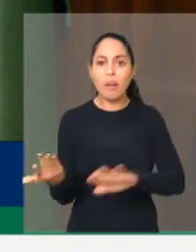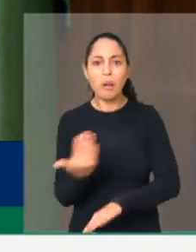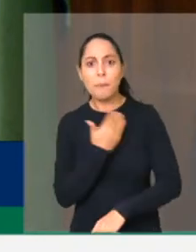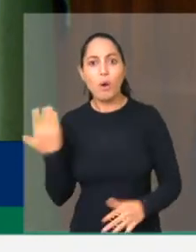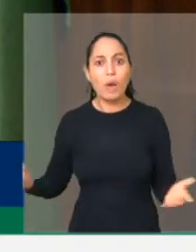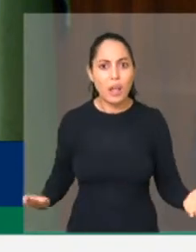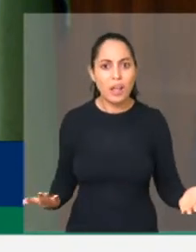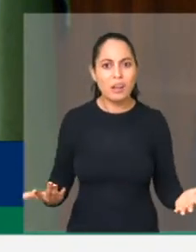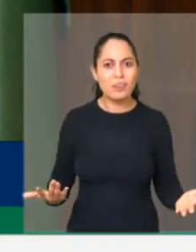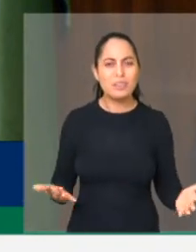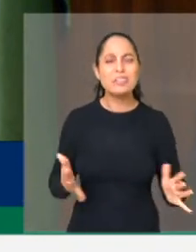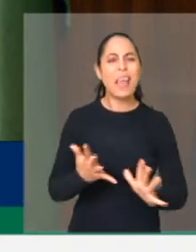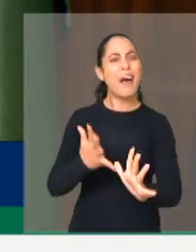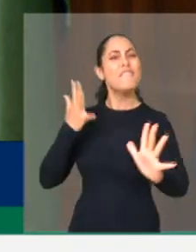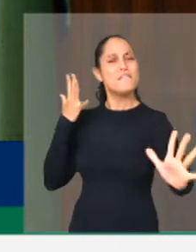LIO-EMERGENCIAL. E DESSAS TRABALHADORAS DOMÀSTICAS NA